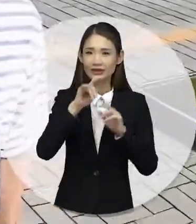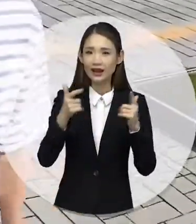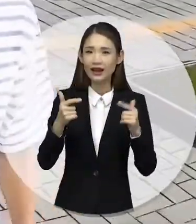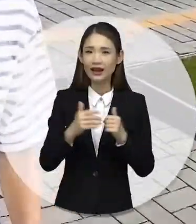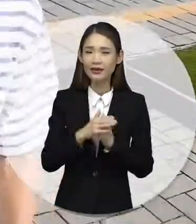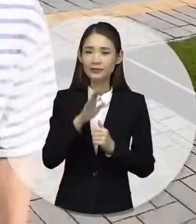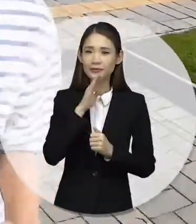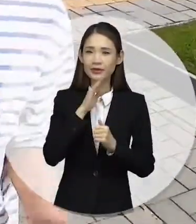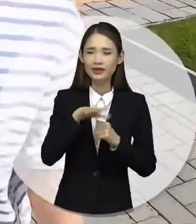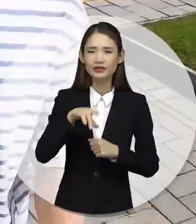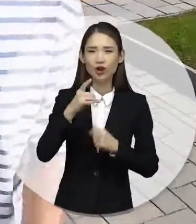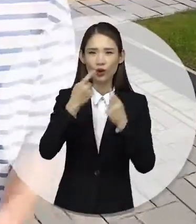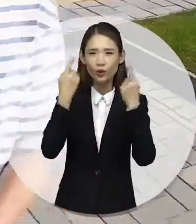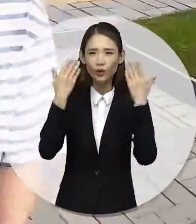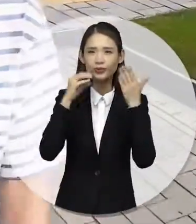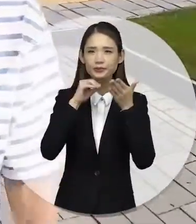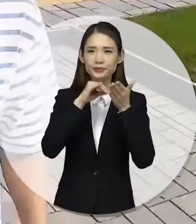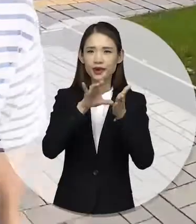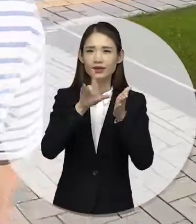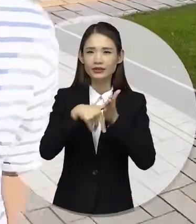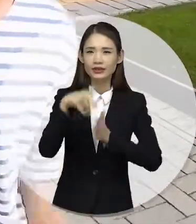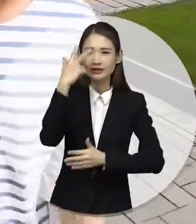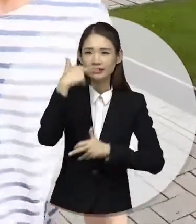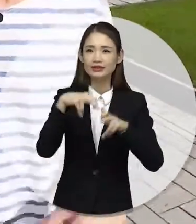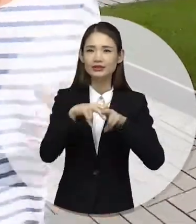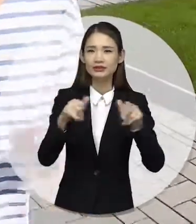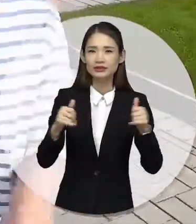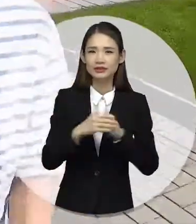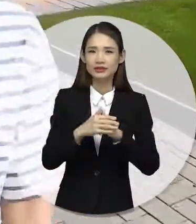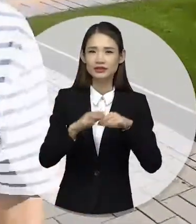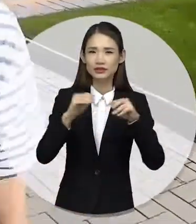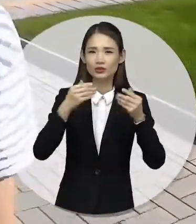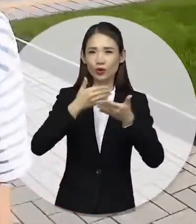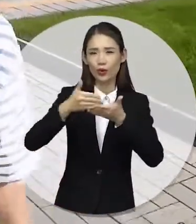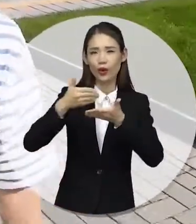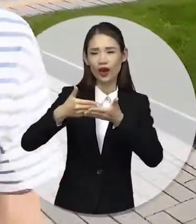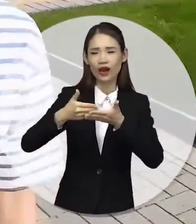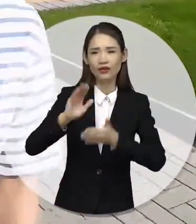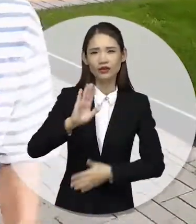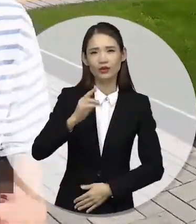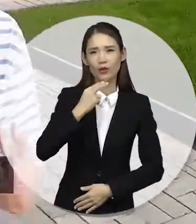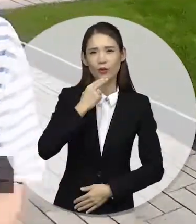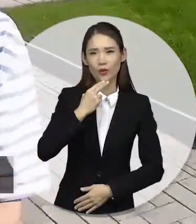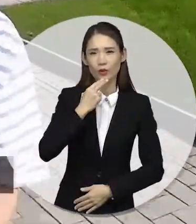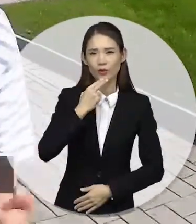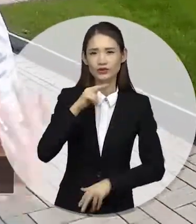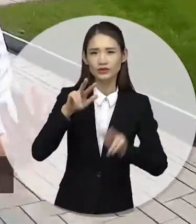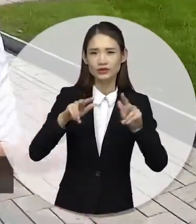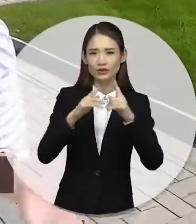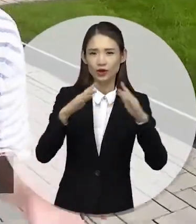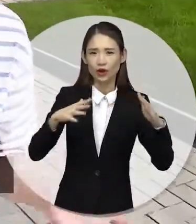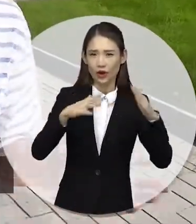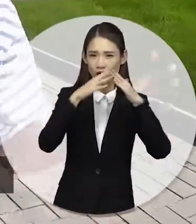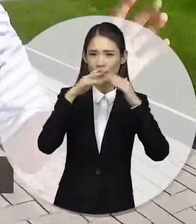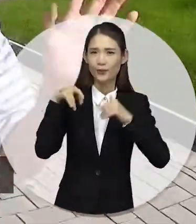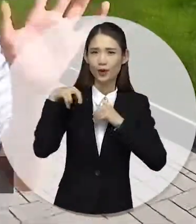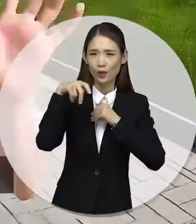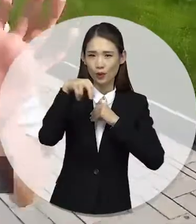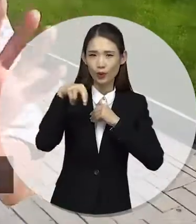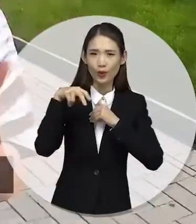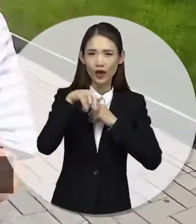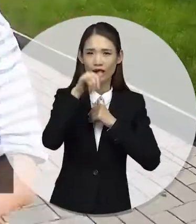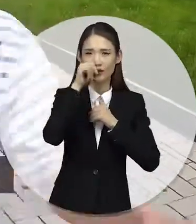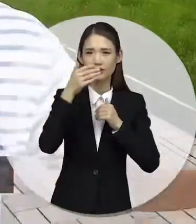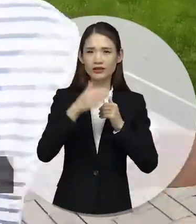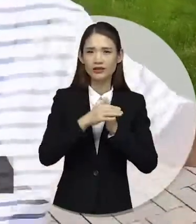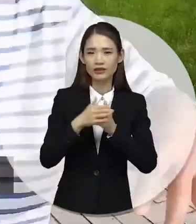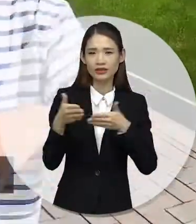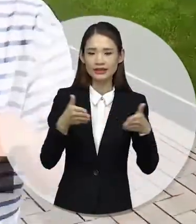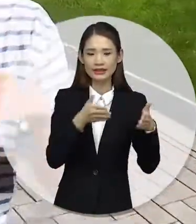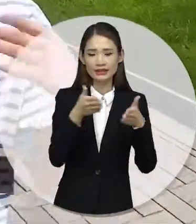김한솔 : 그렇지. 이제 처음 입학할 때 시각장애인 같은 경우가 뭐 촉각 지도가 지금처럼 있는 것도 아니고, 지금도 캠퍼스 보행을 해주는데, 뭐 길을 알려주는 거야.